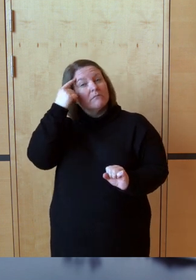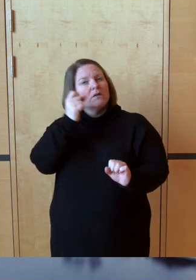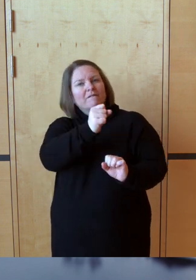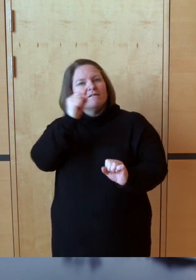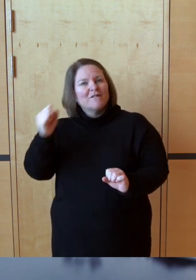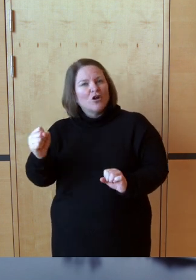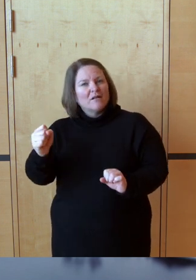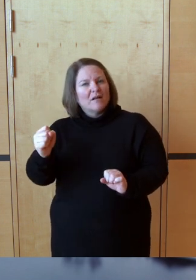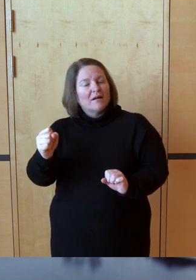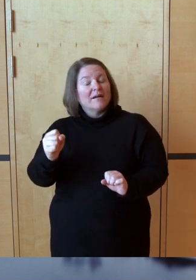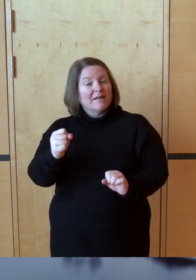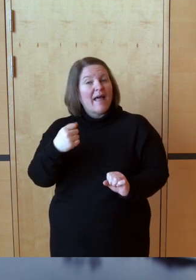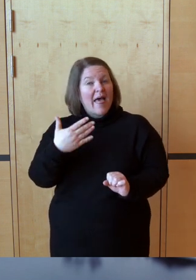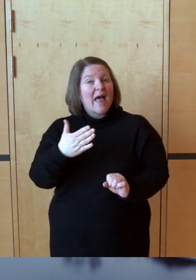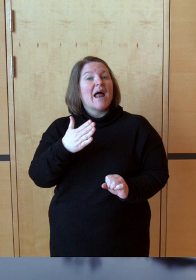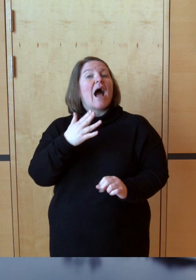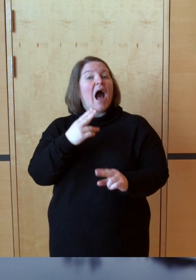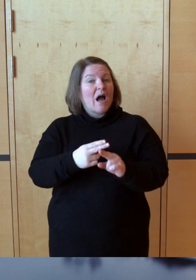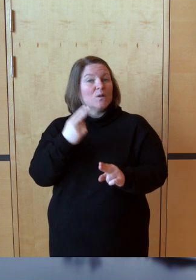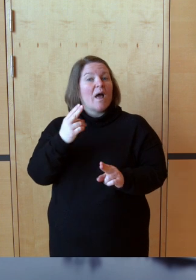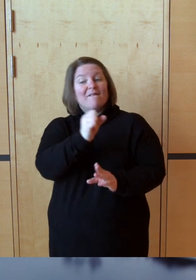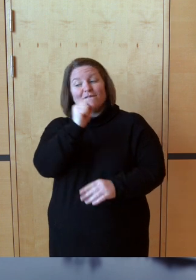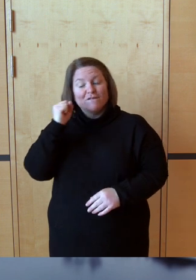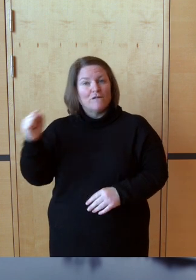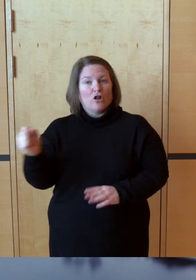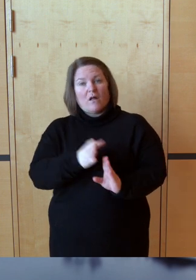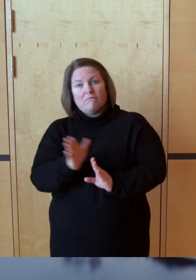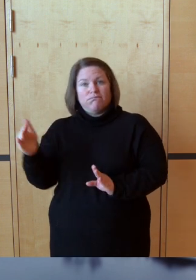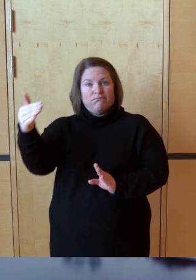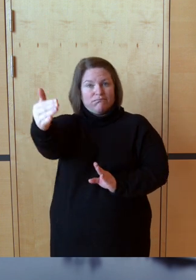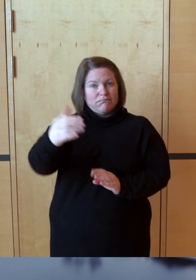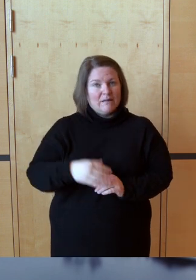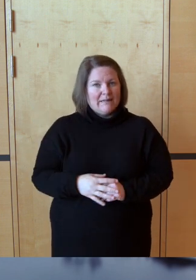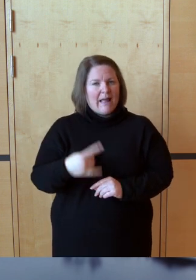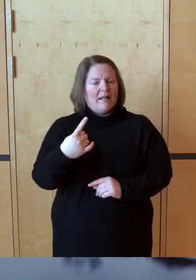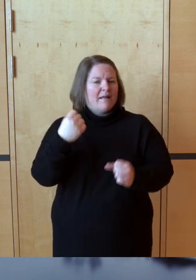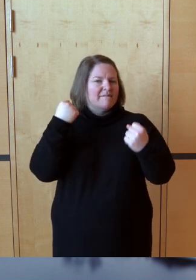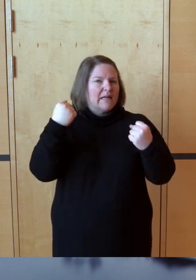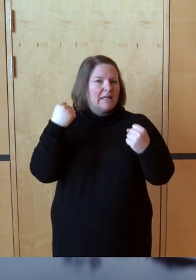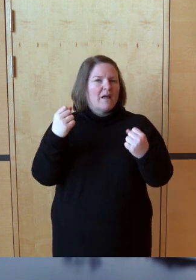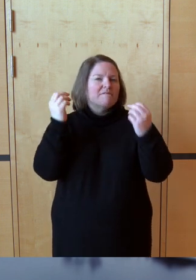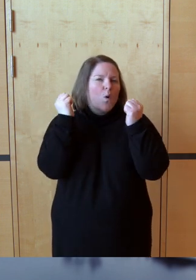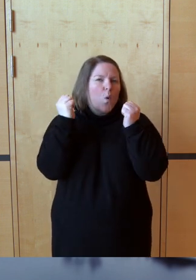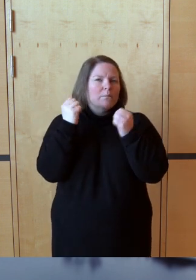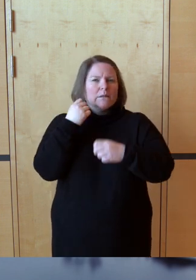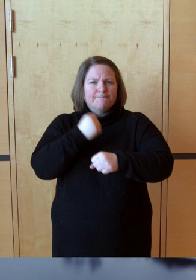Grad aktuell att flytta Du är en av de viktiga frågorna som vi jobbar med intensiv från kommunernas sida